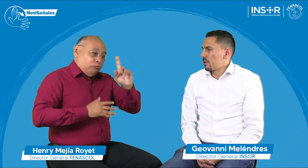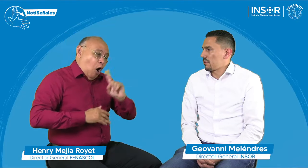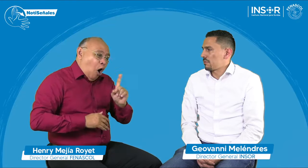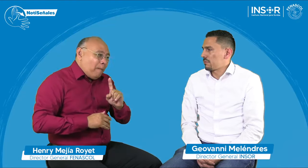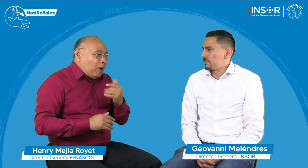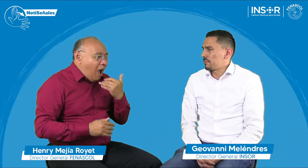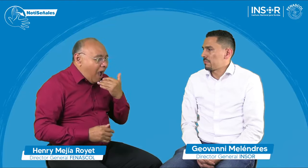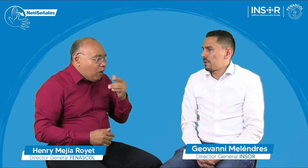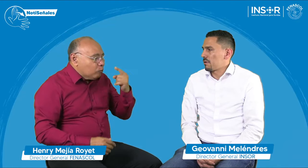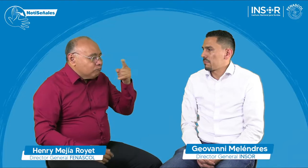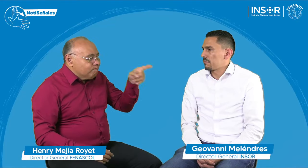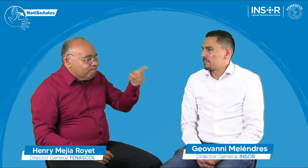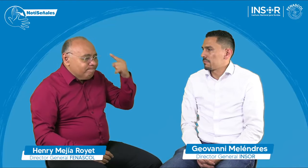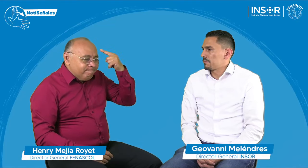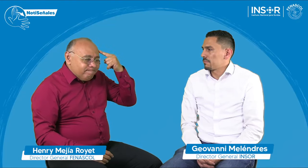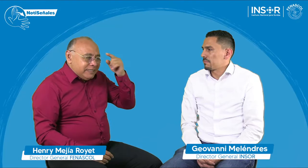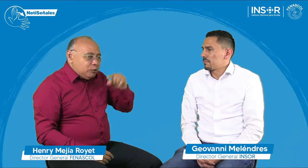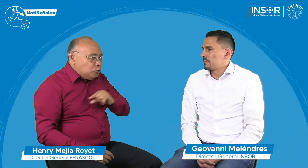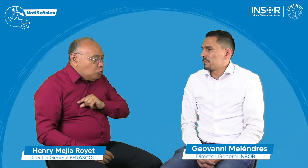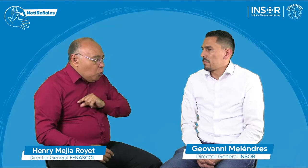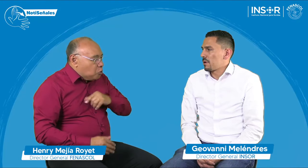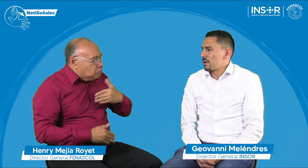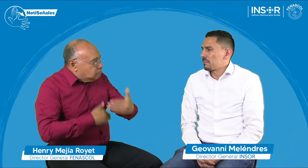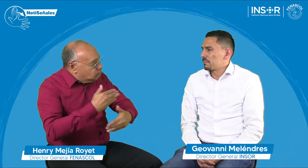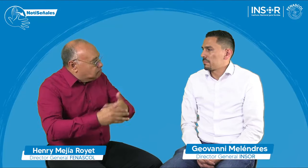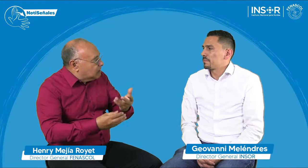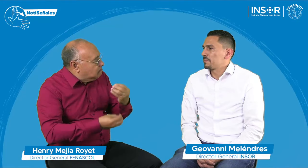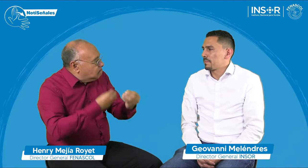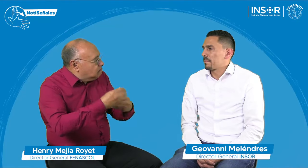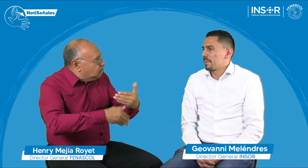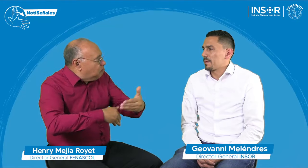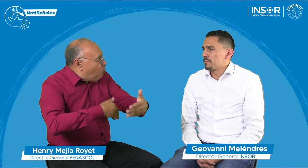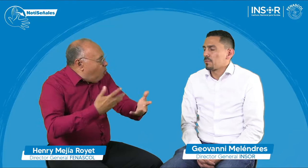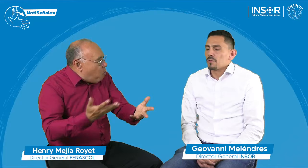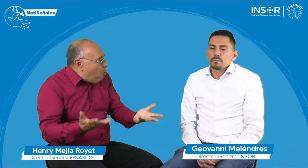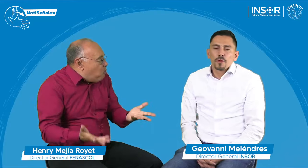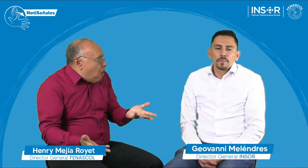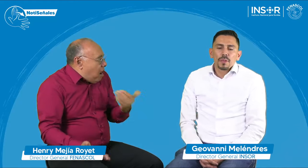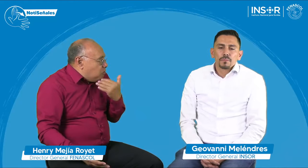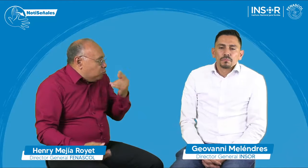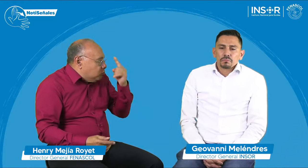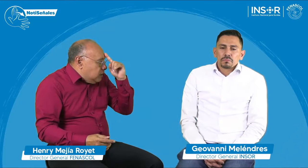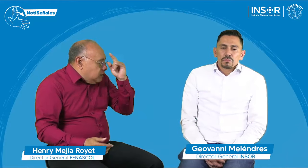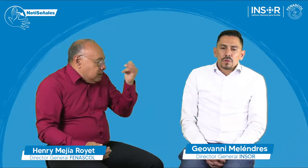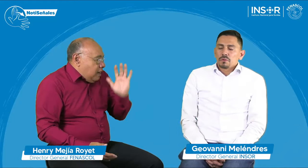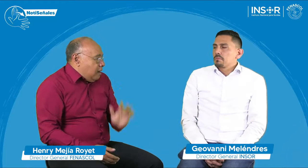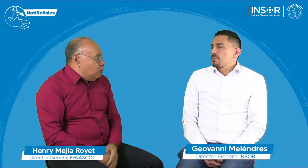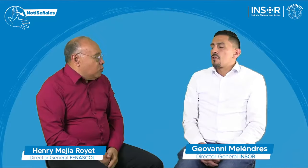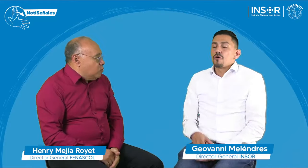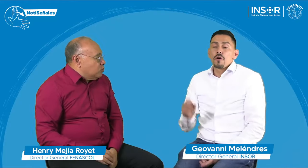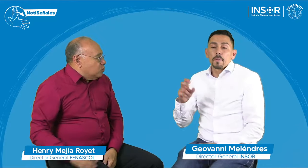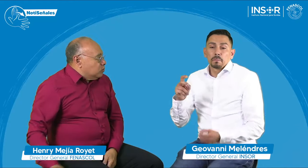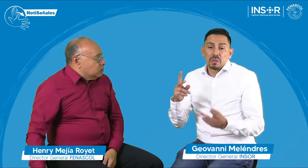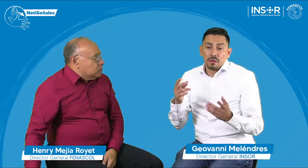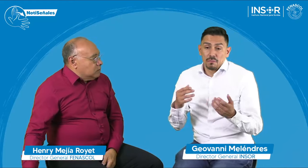va a continuar de ahora en adelante yo sé que tú ahora no